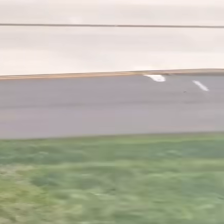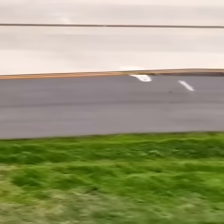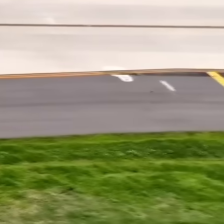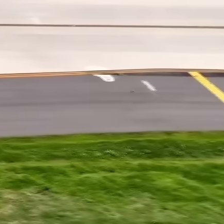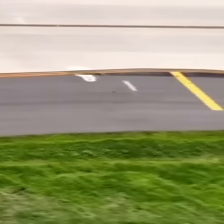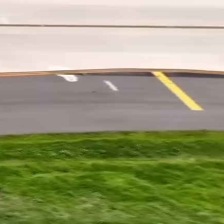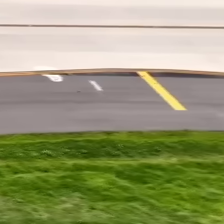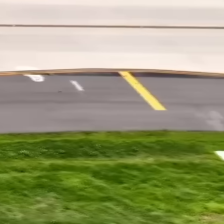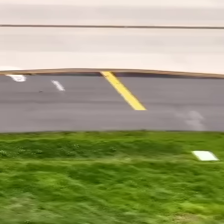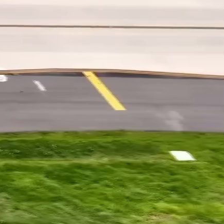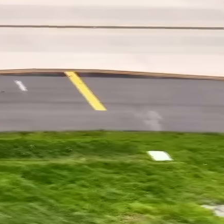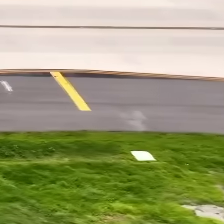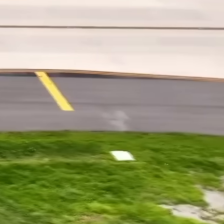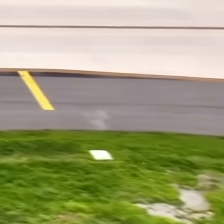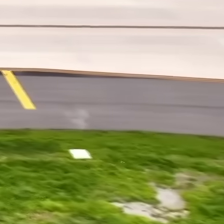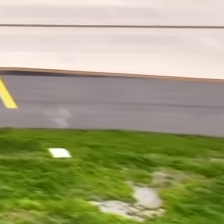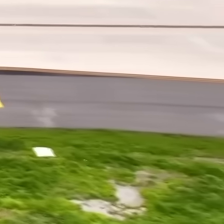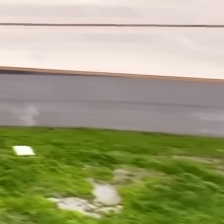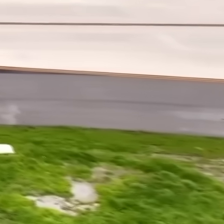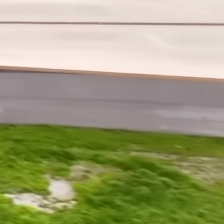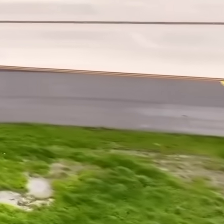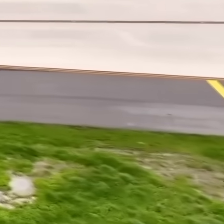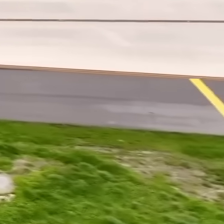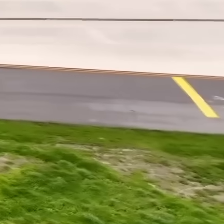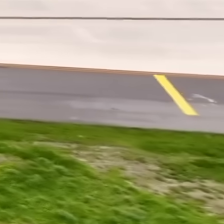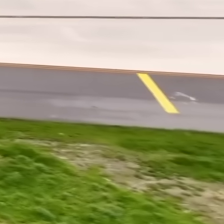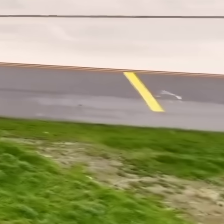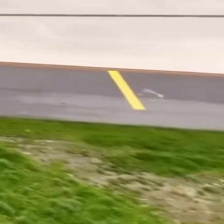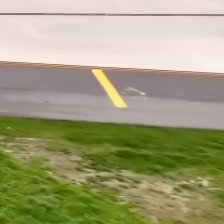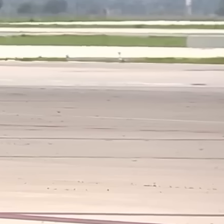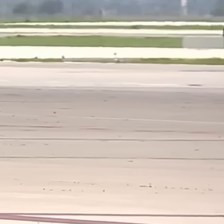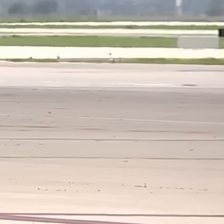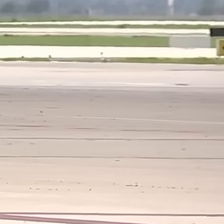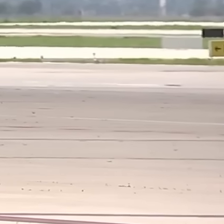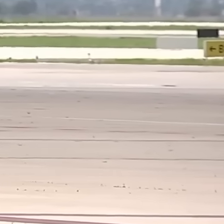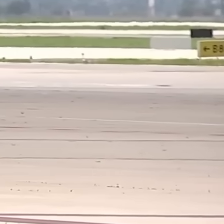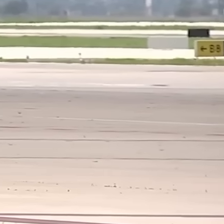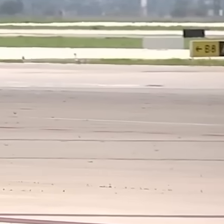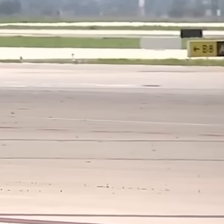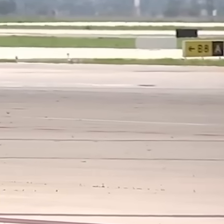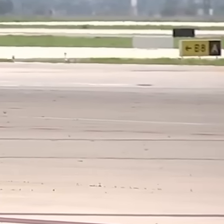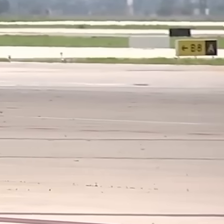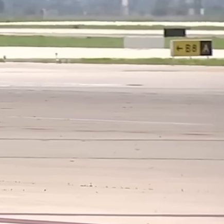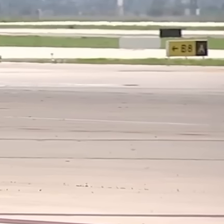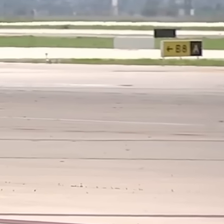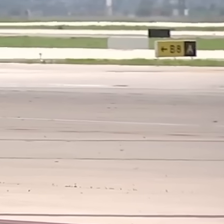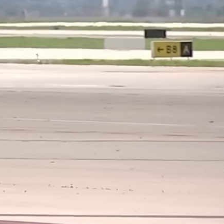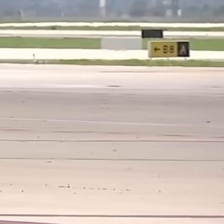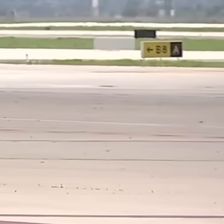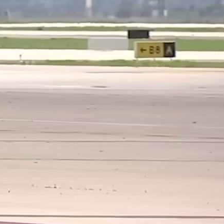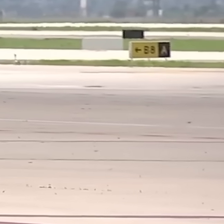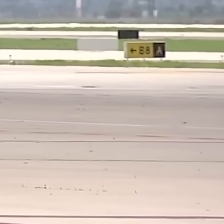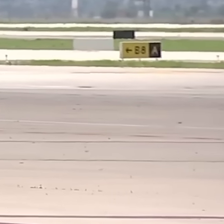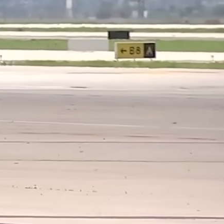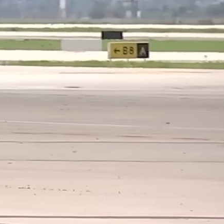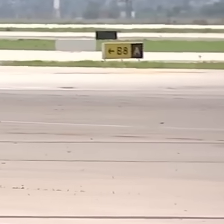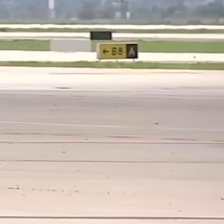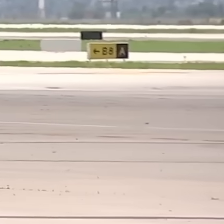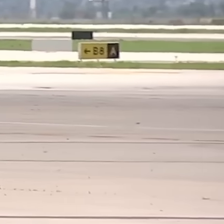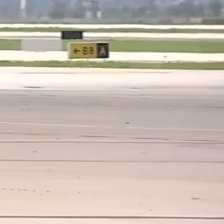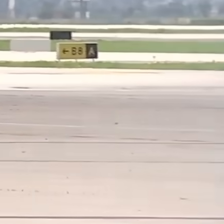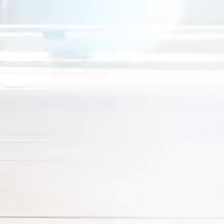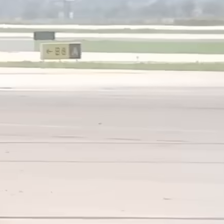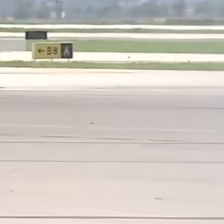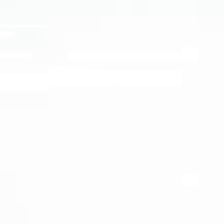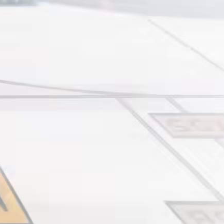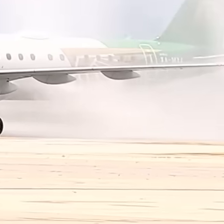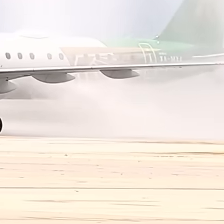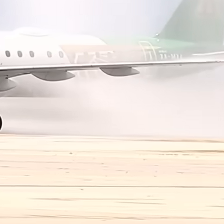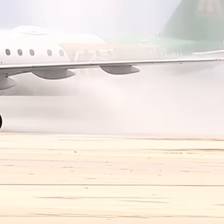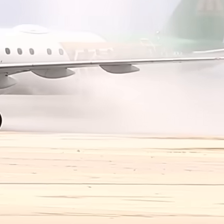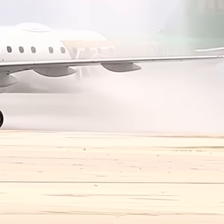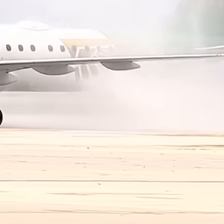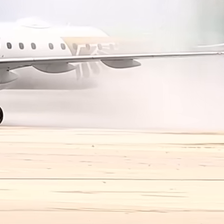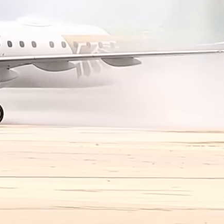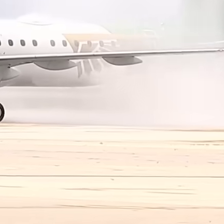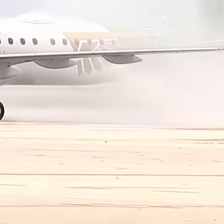Cantidad 20 aviones en Braer E195E2. Entregas 5 en 2025, 7 en 2026, 8 en 2027. Propósito: